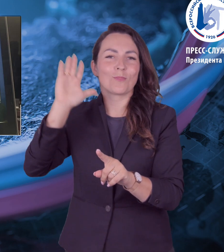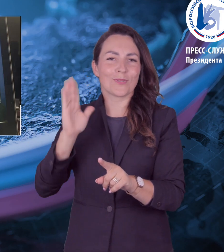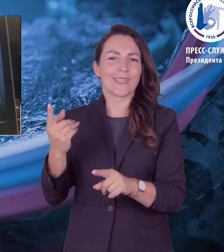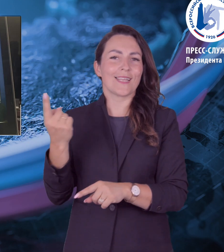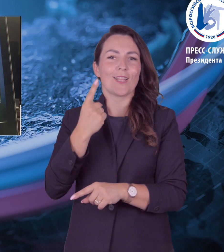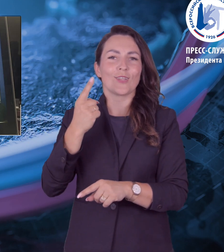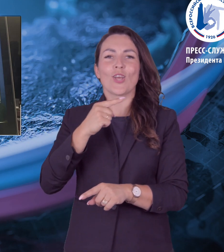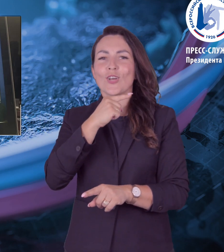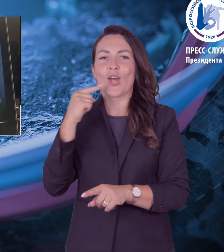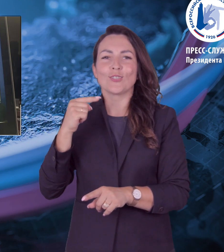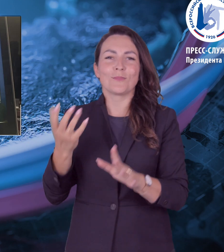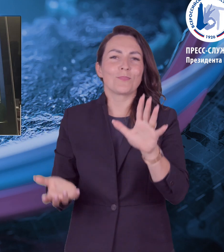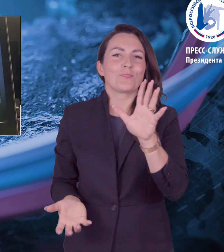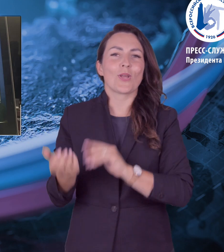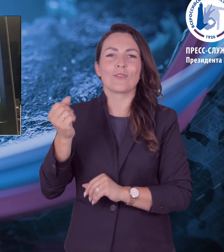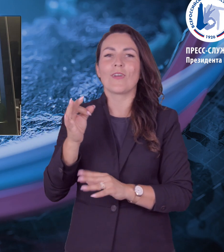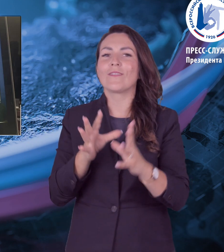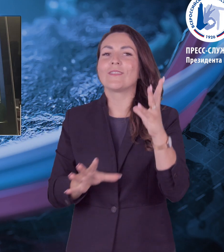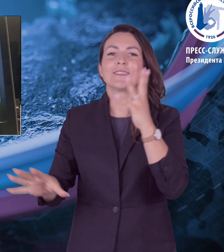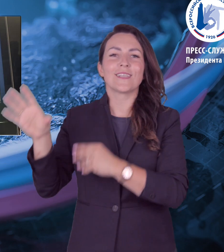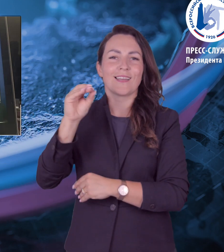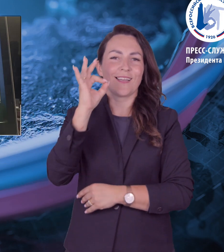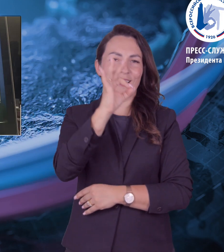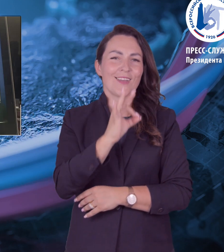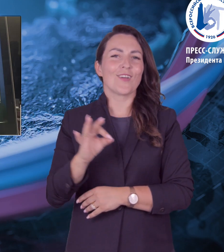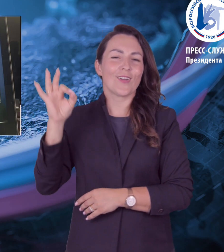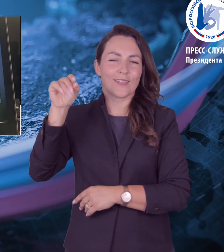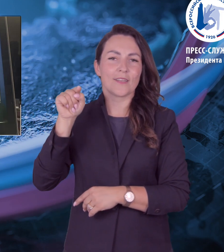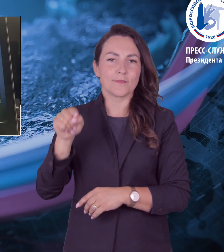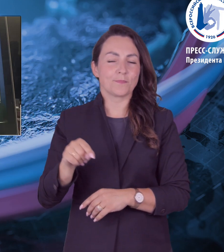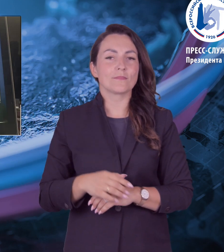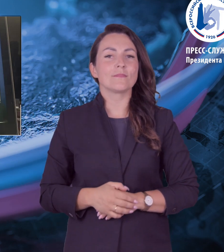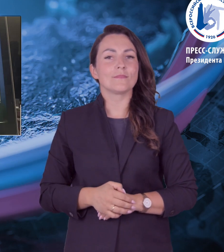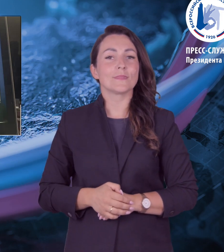которые потом Единая Россия поддерживает во всех регионах.